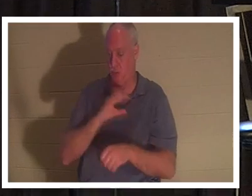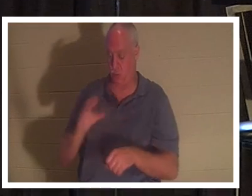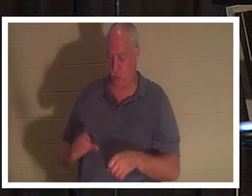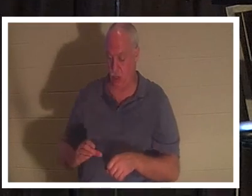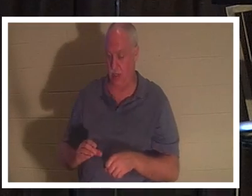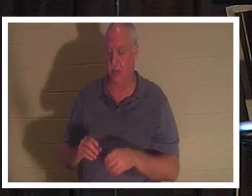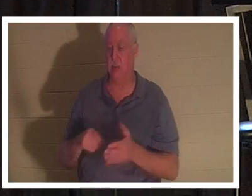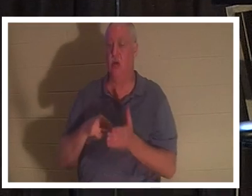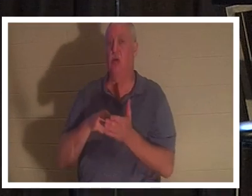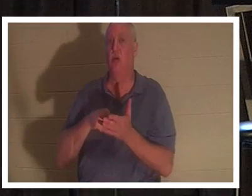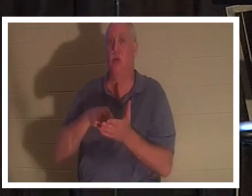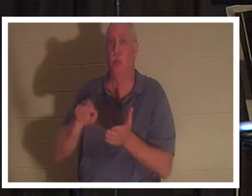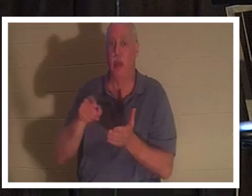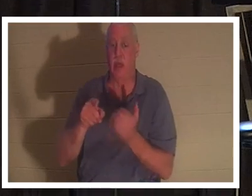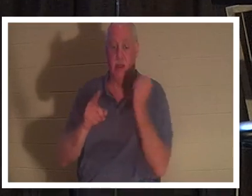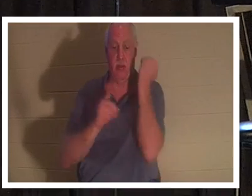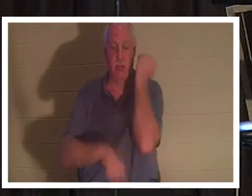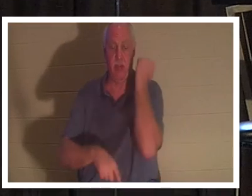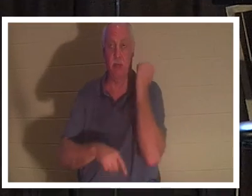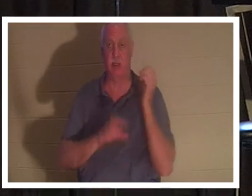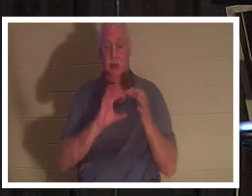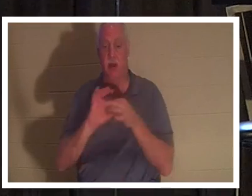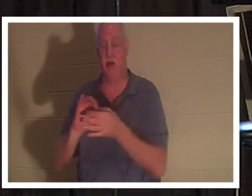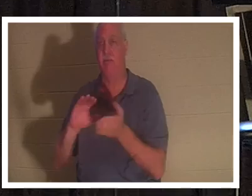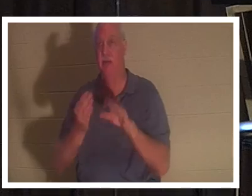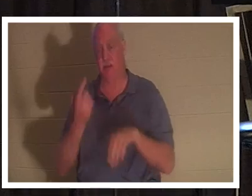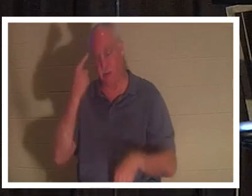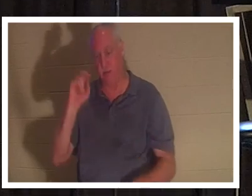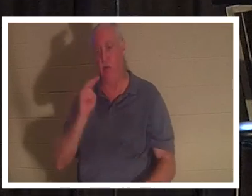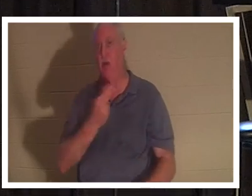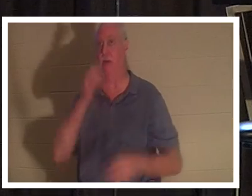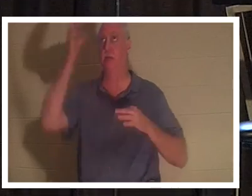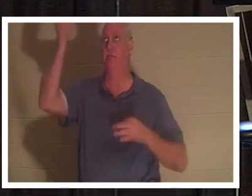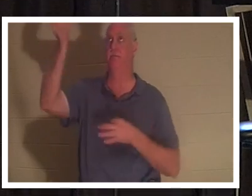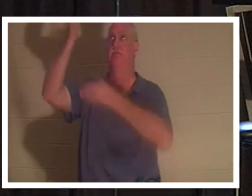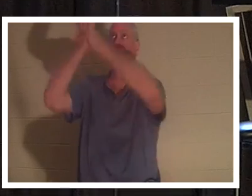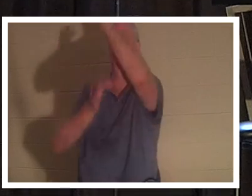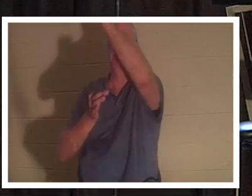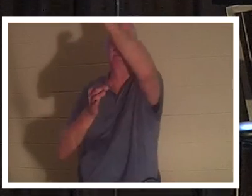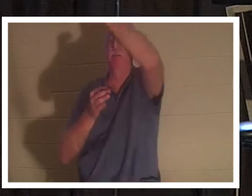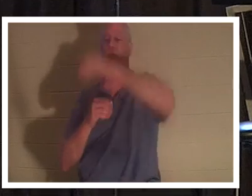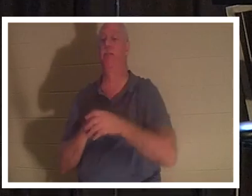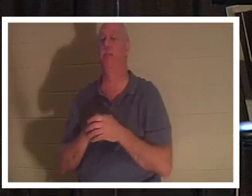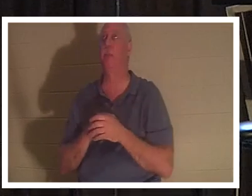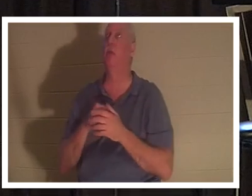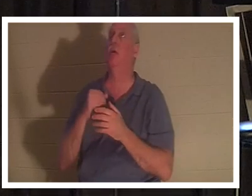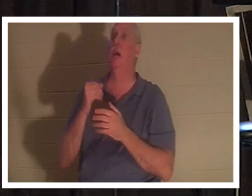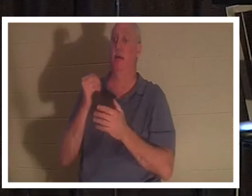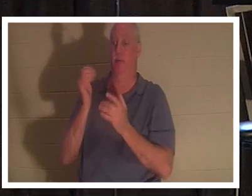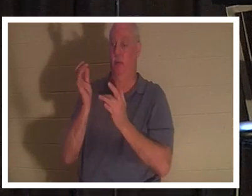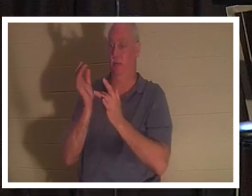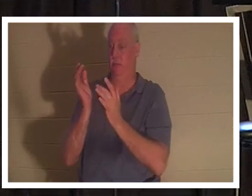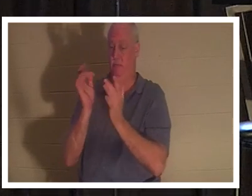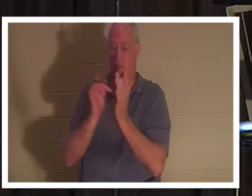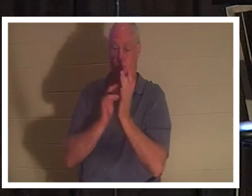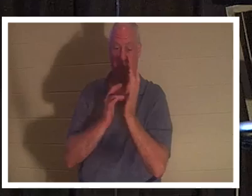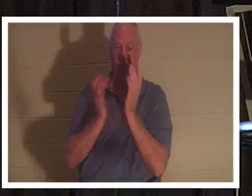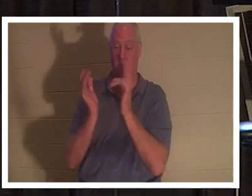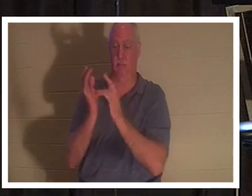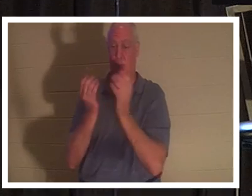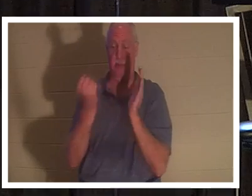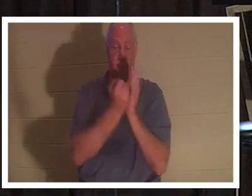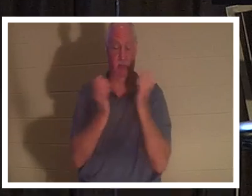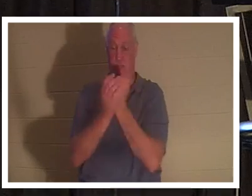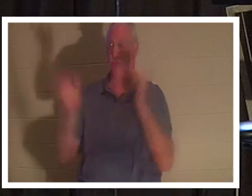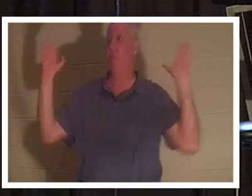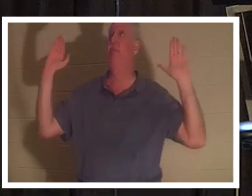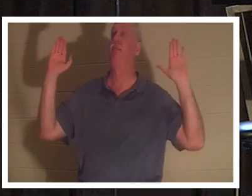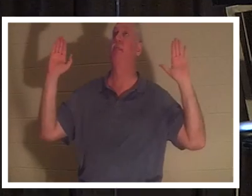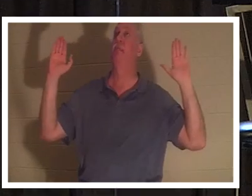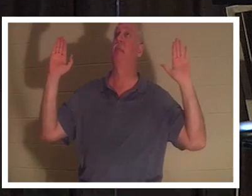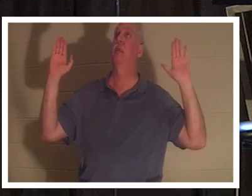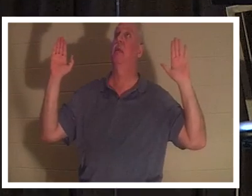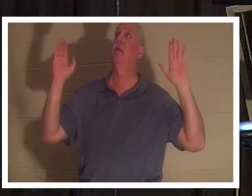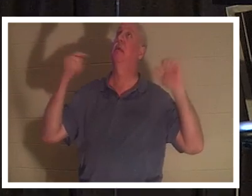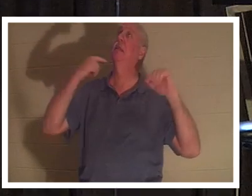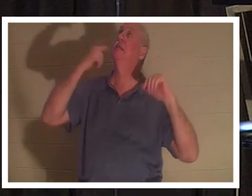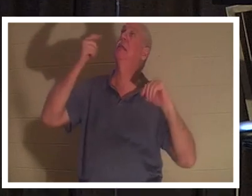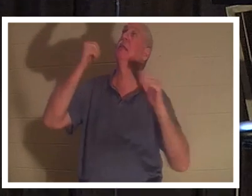우리를 위해 그리고 우리로서 죽음의 형벌을 지불하기 위해 그리스도의 인격으로 내려오셨습니다 . 그분이 거기 십자가에 달리셨을 때. "다 이루었다!" 그는